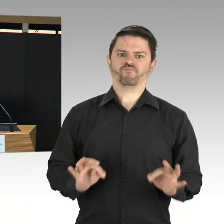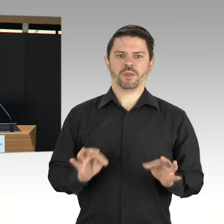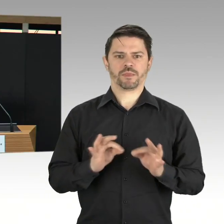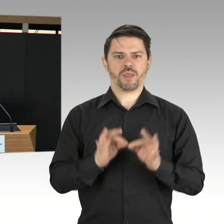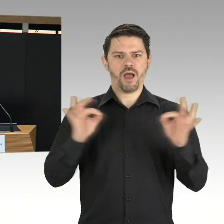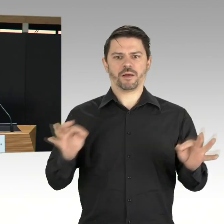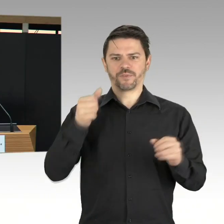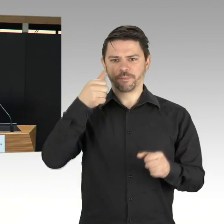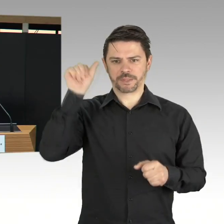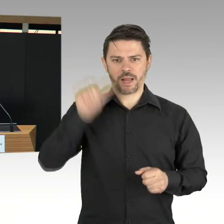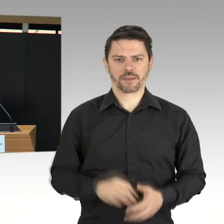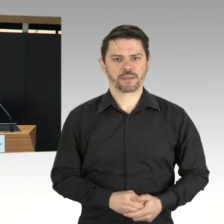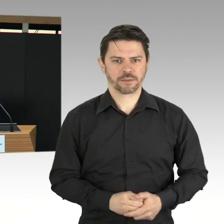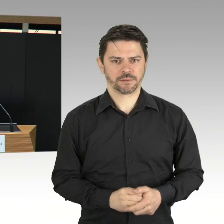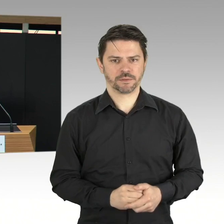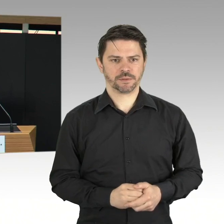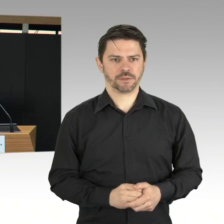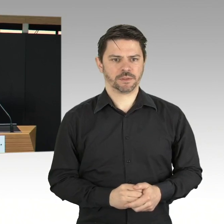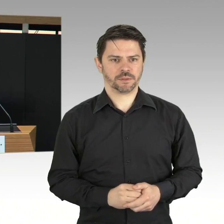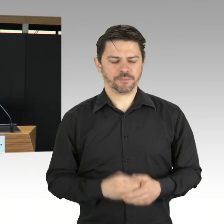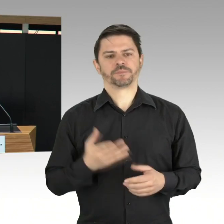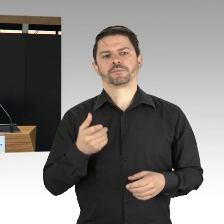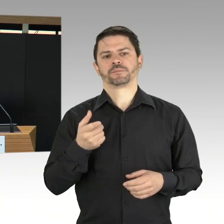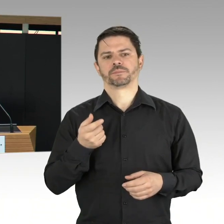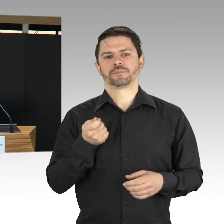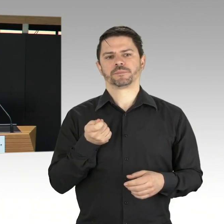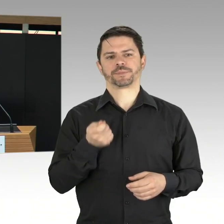Dieses Gesetz, das wir heute verabschieden,